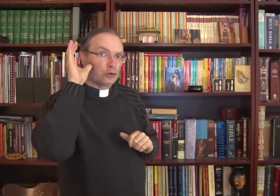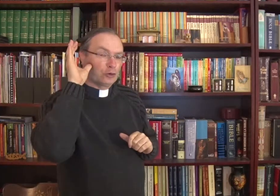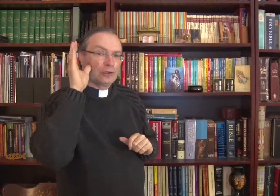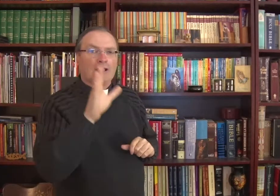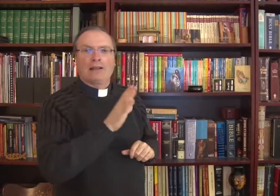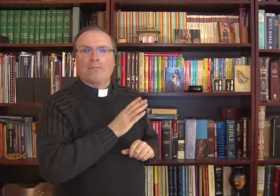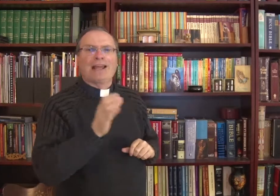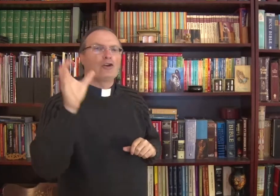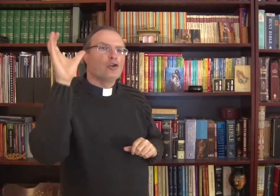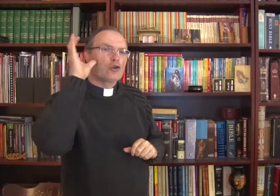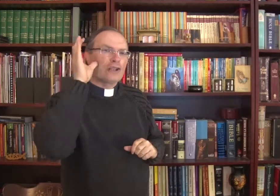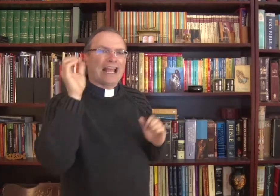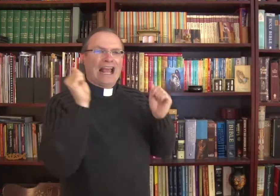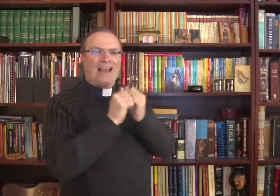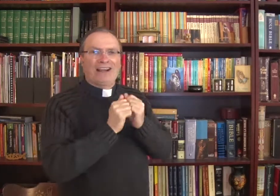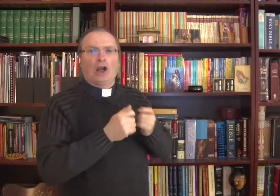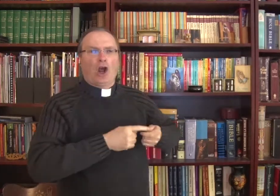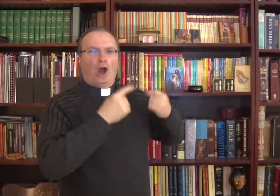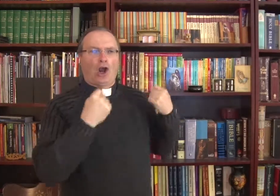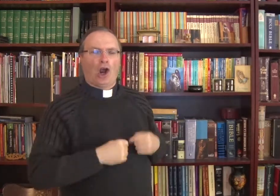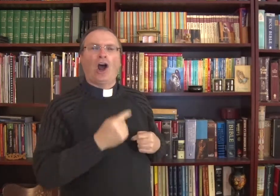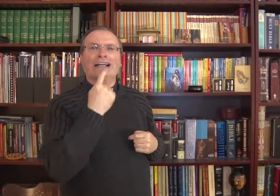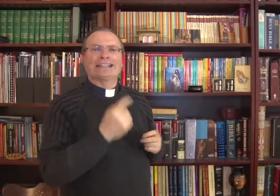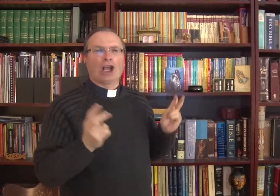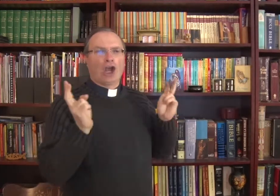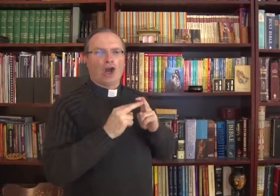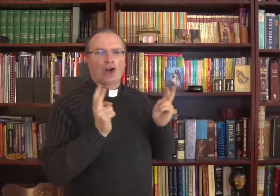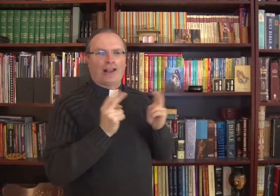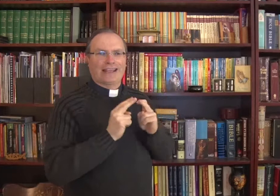Mais l’écoute avec un cœur qui reconnaît